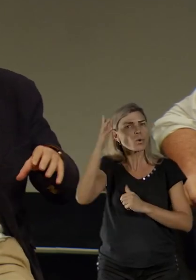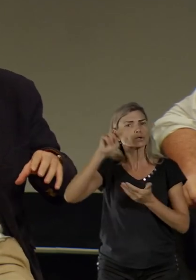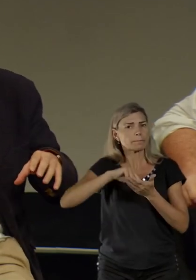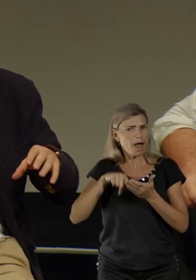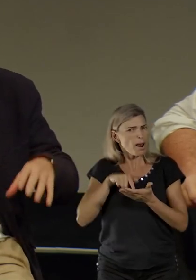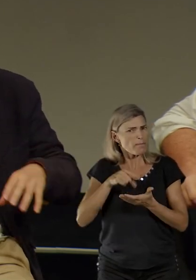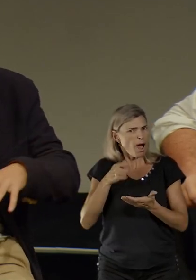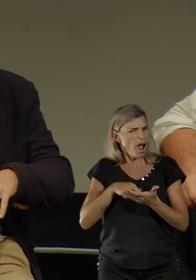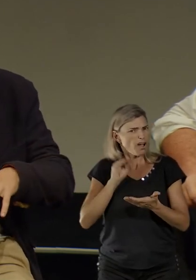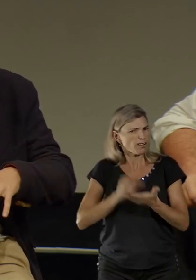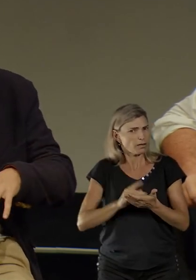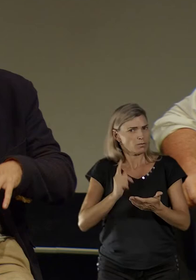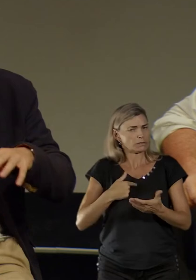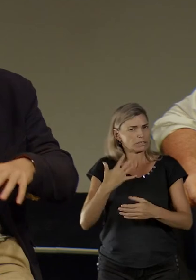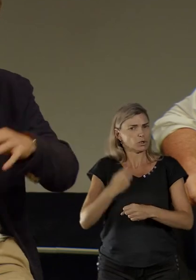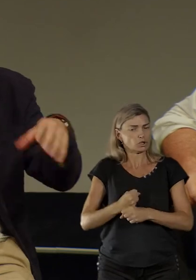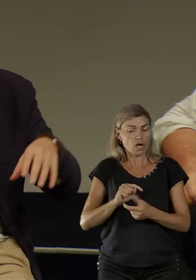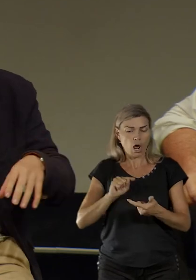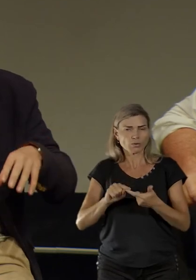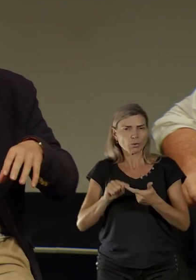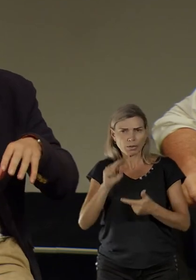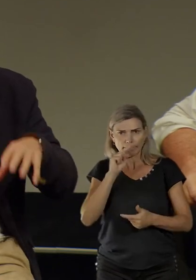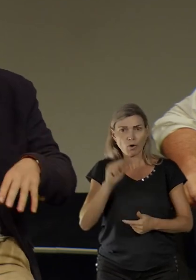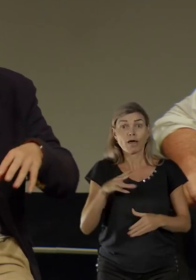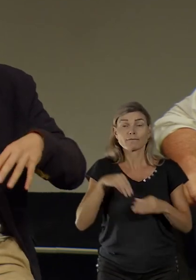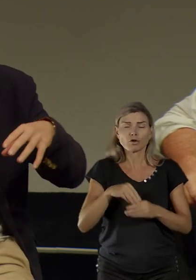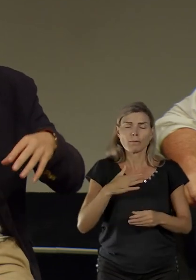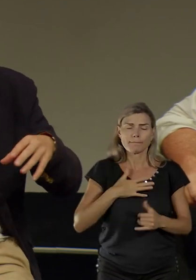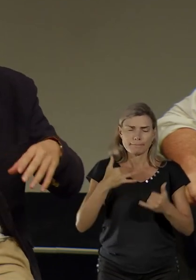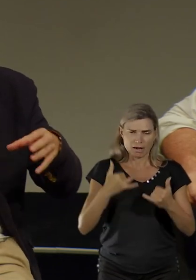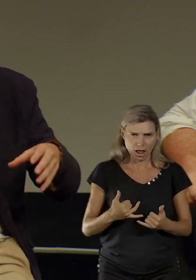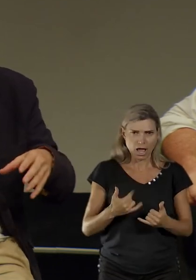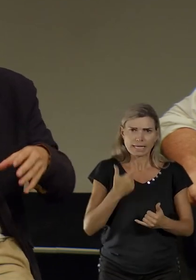A potom druhá naše snaha je v rámci Prahy posilovat tzv. subcentra.